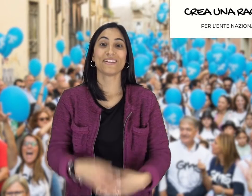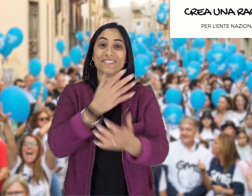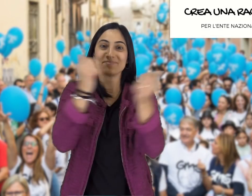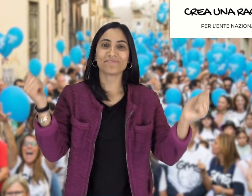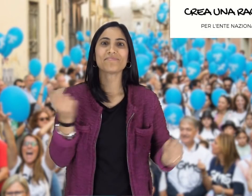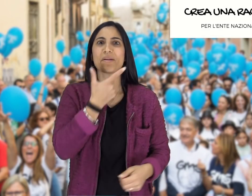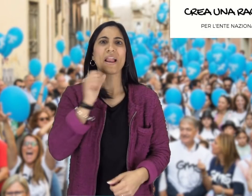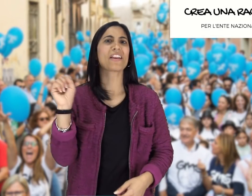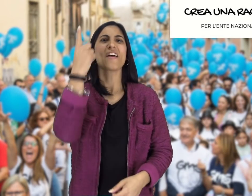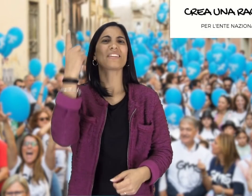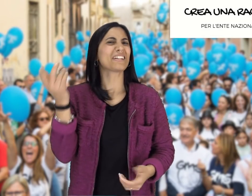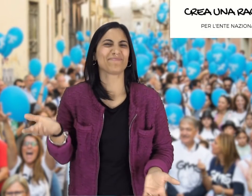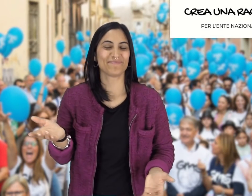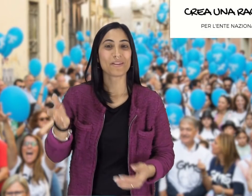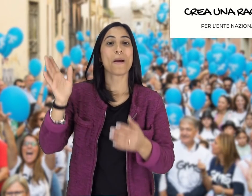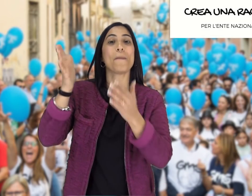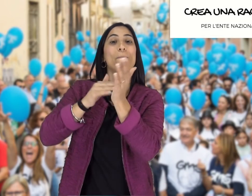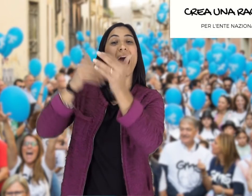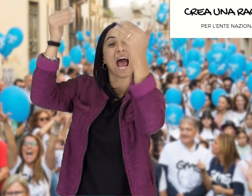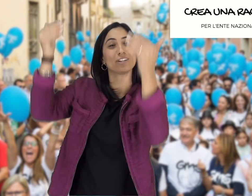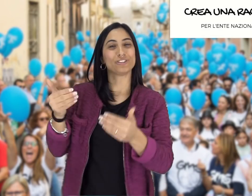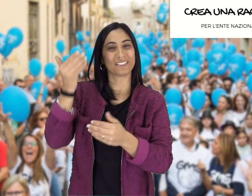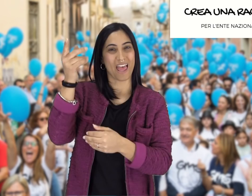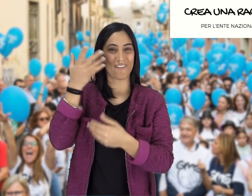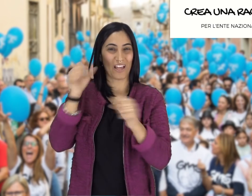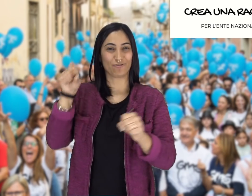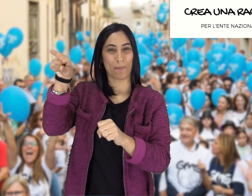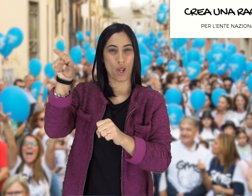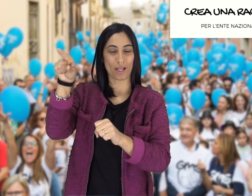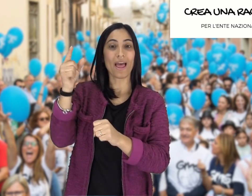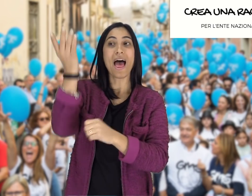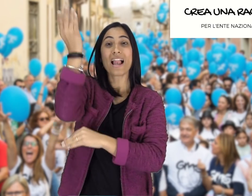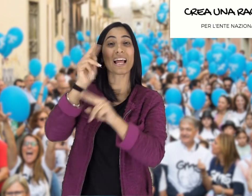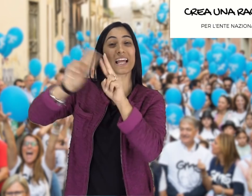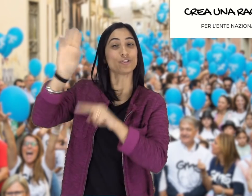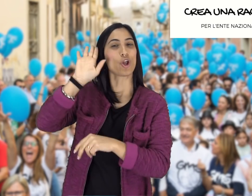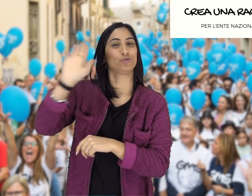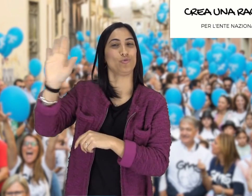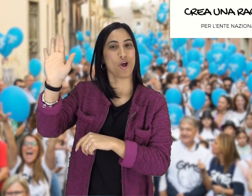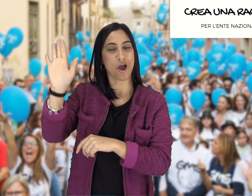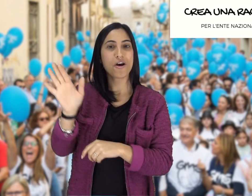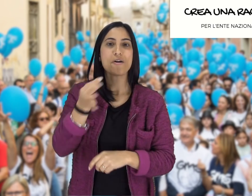Ciao a tutti, c'è una bella novità! Nella pagina Facebook ufficiale dell'ENS